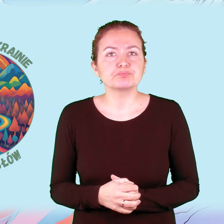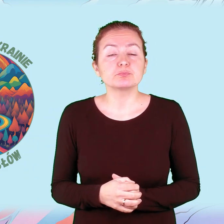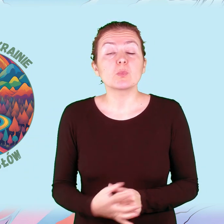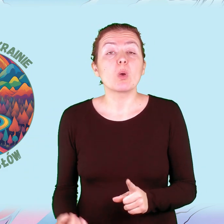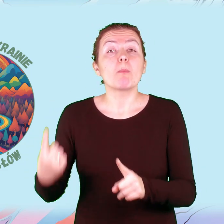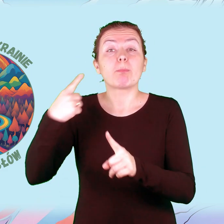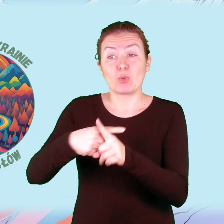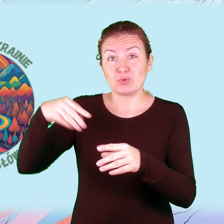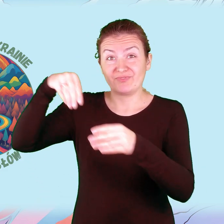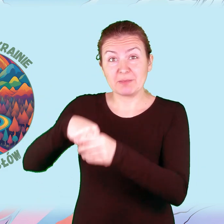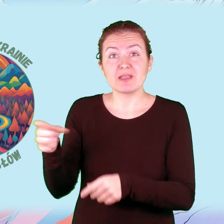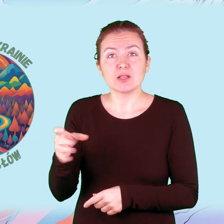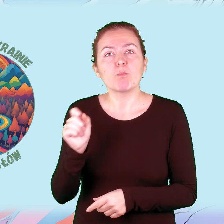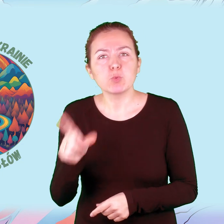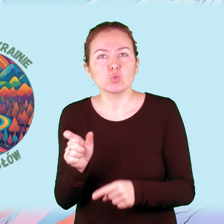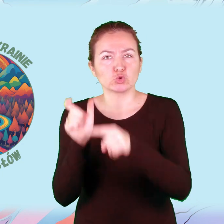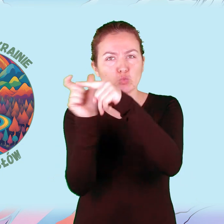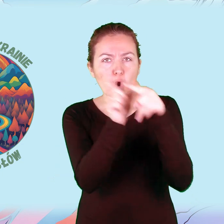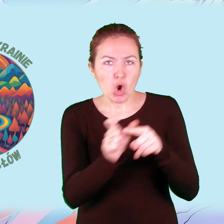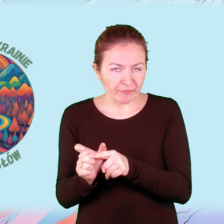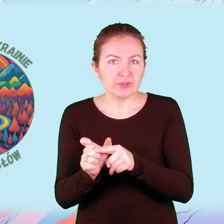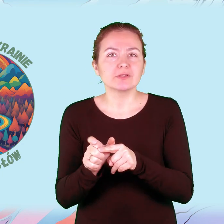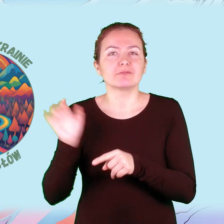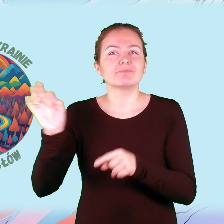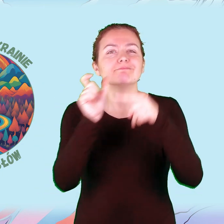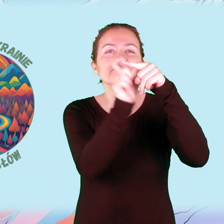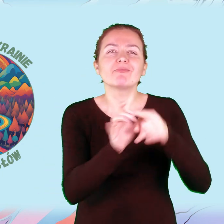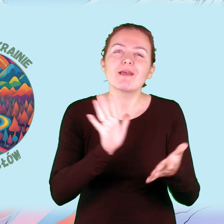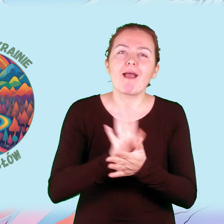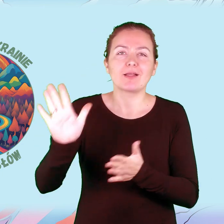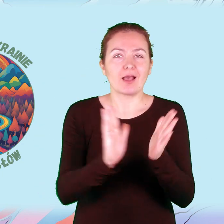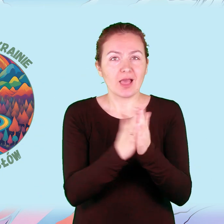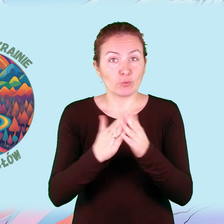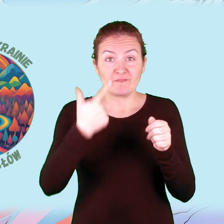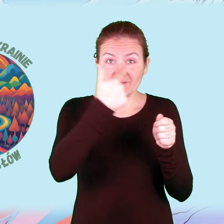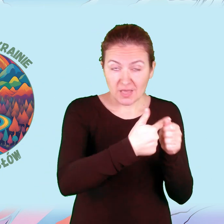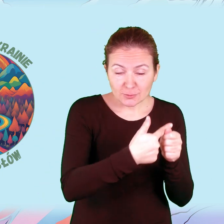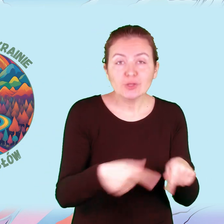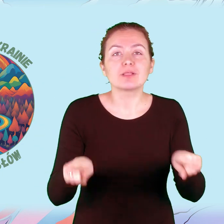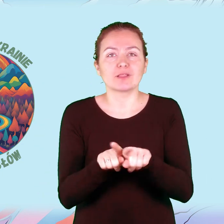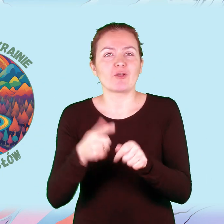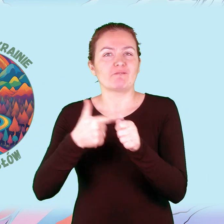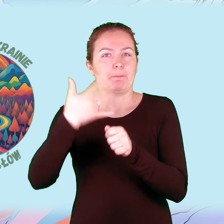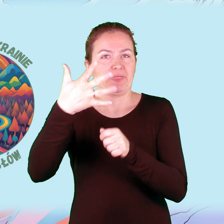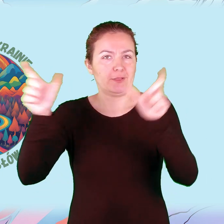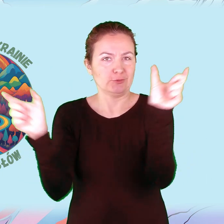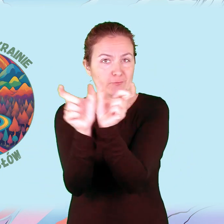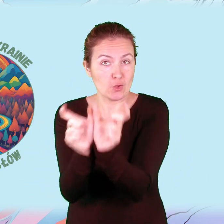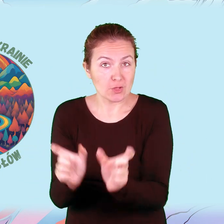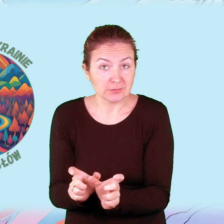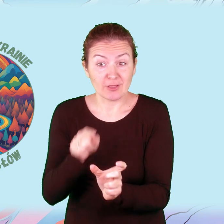Dodatkowym elementem gry jest słownik z 20 terminami literackimi oraz 25 związkami frazeologicznymi,